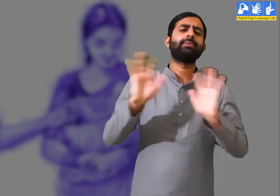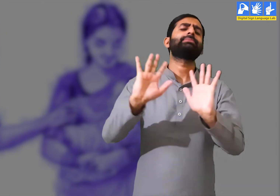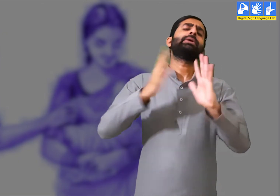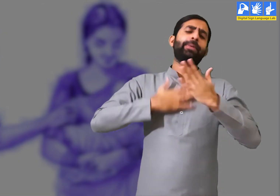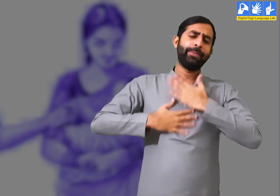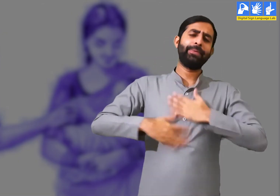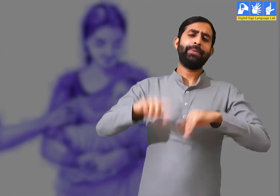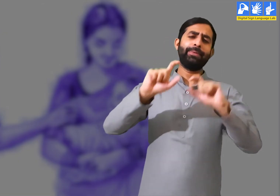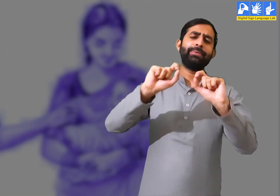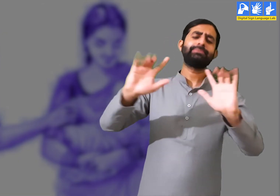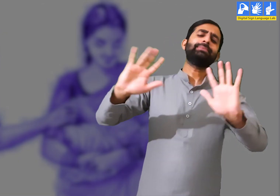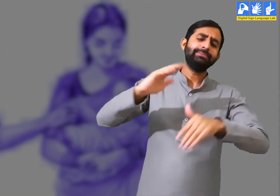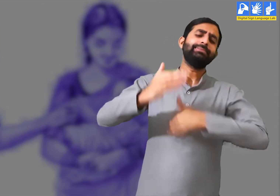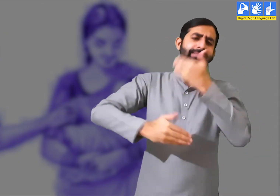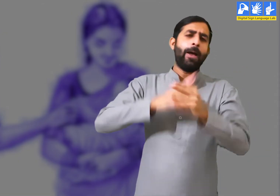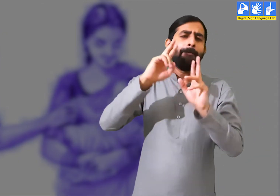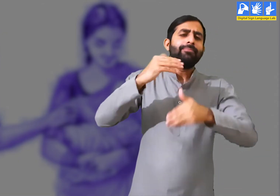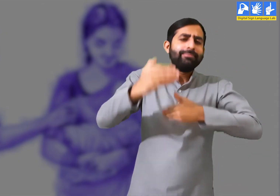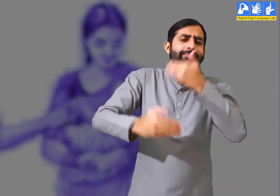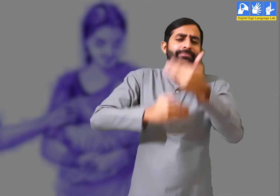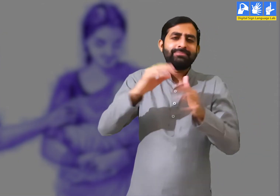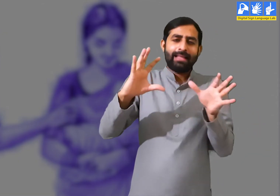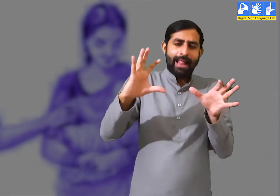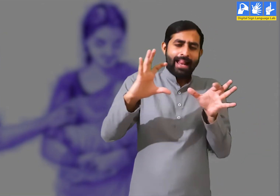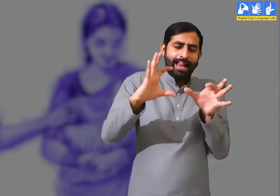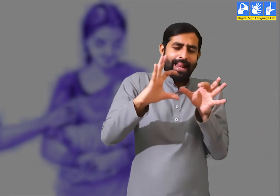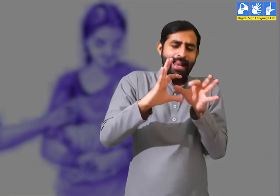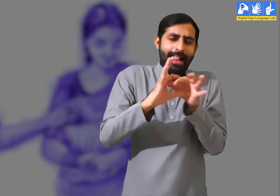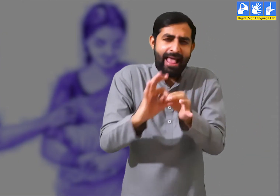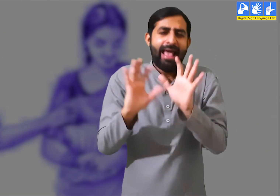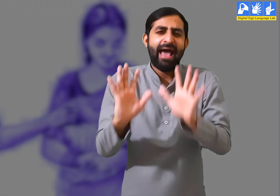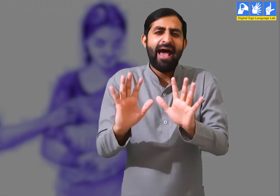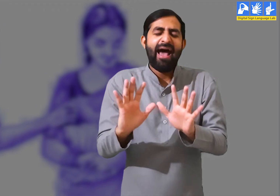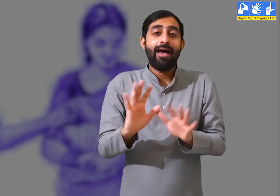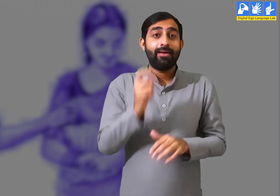तुम इस वक़्त आराम करो। समय के साथ-साथ हम दोनों एक दूसरे से जुड़ जाएंगे।